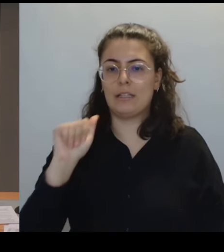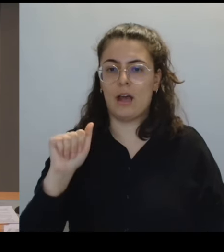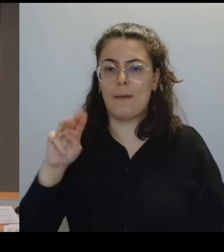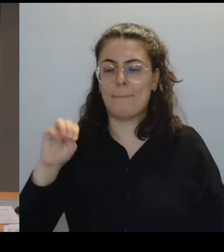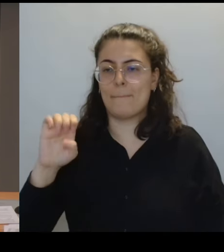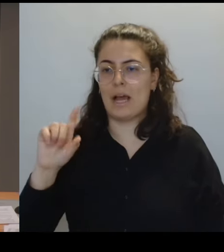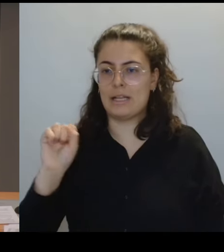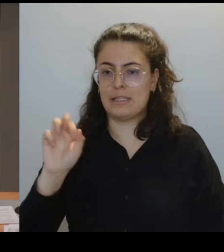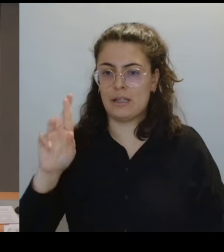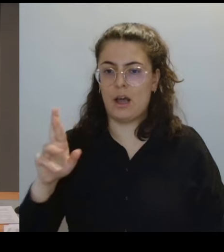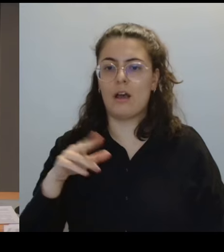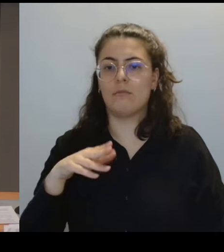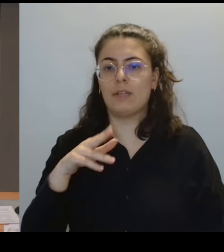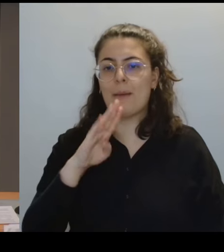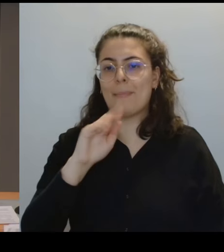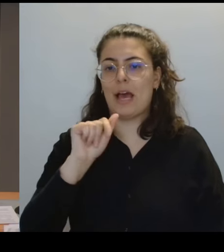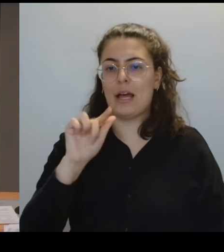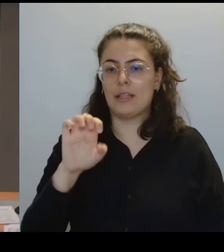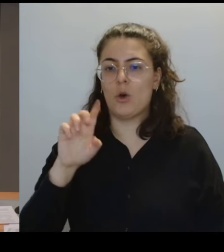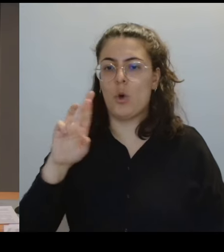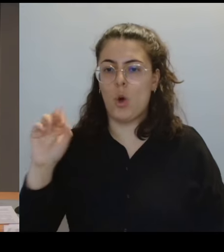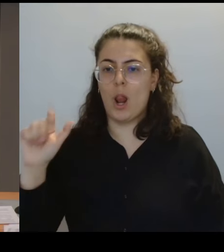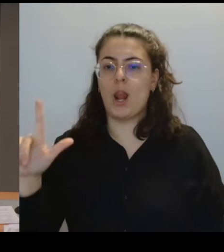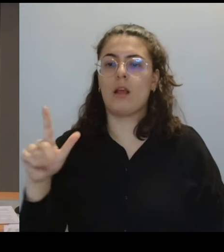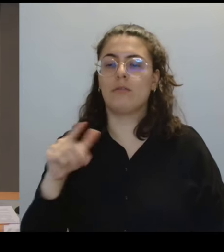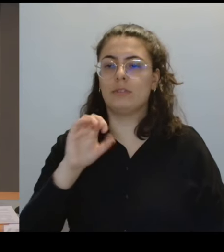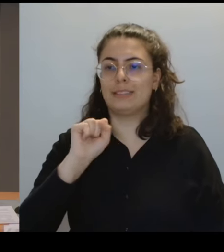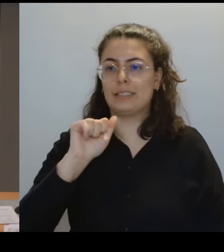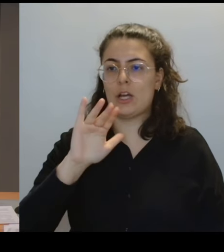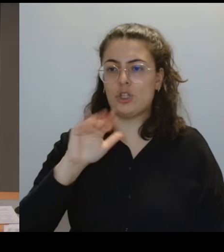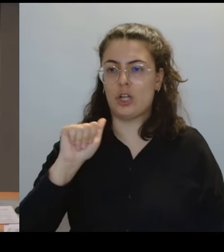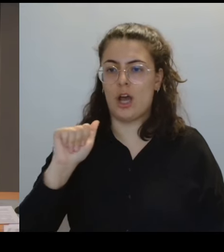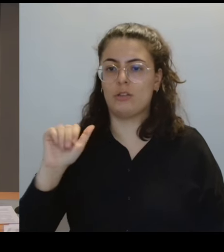Wer die Genannten zu wählen wünscht den bitte ich jetzt um das Handzeichen.